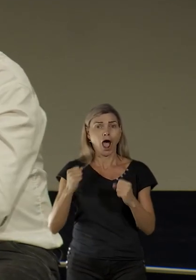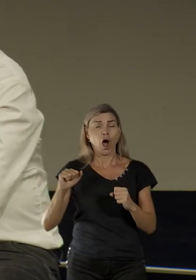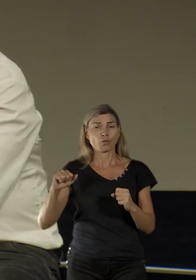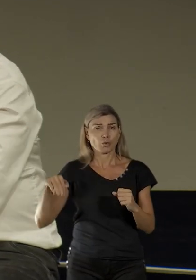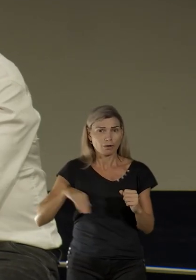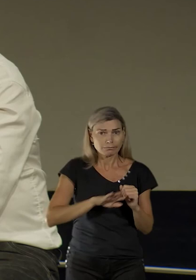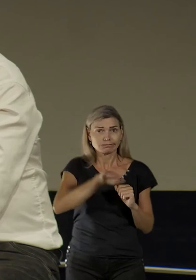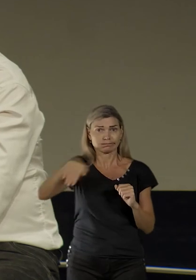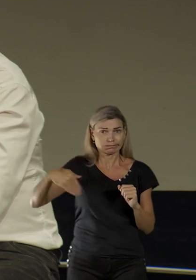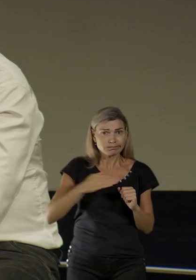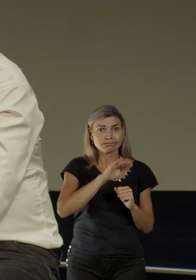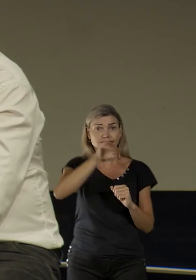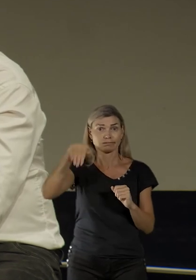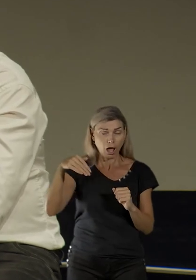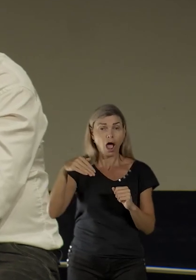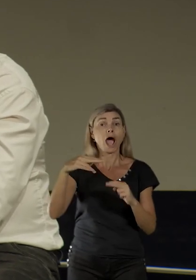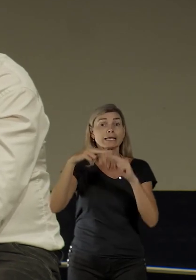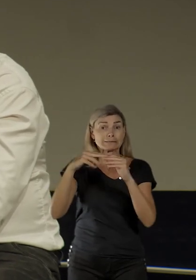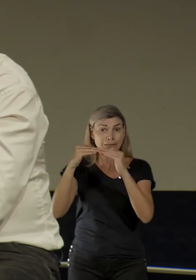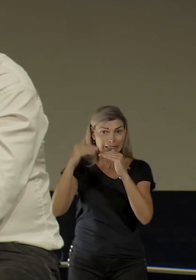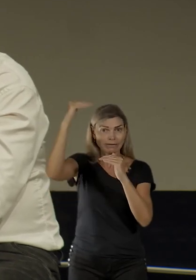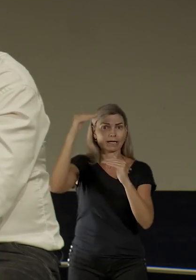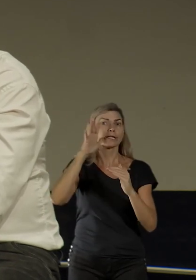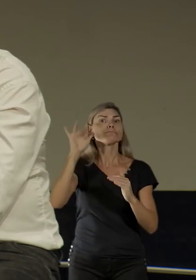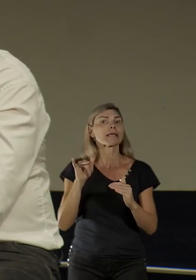Ale významná část těch domů nemá takovéto